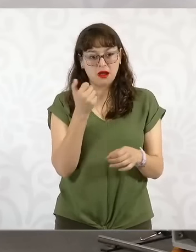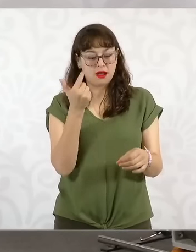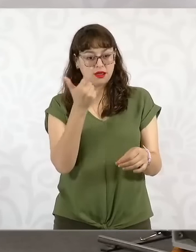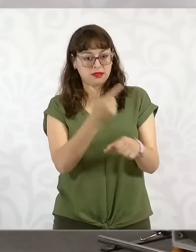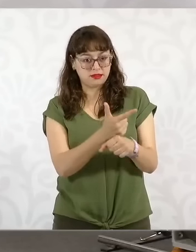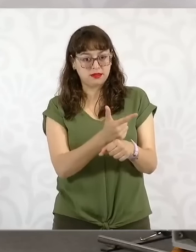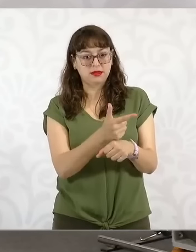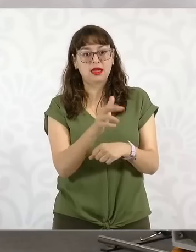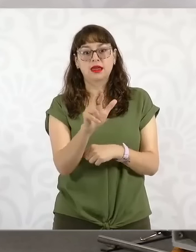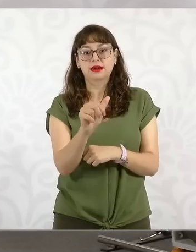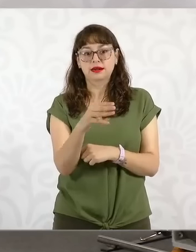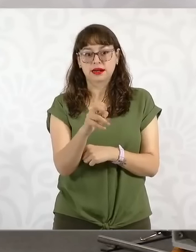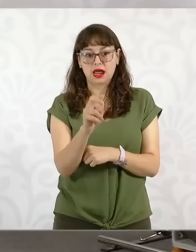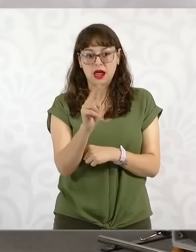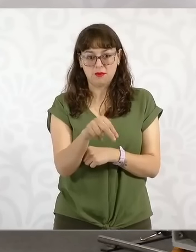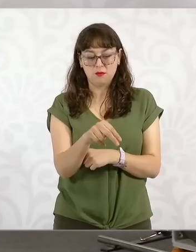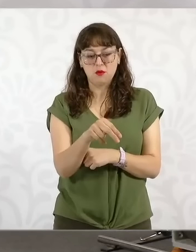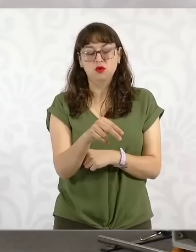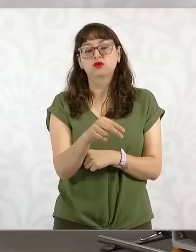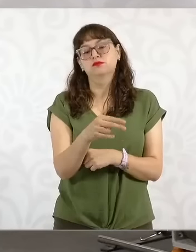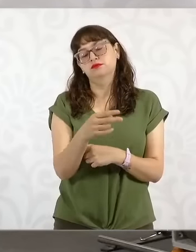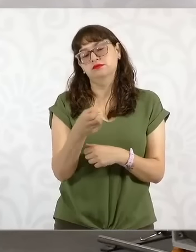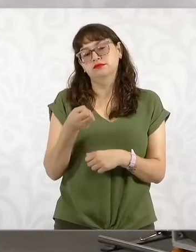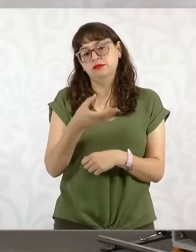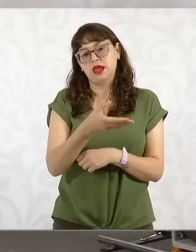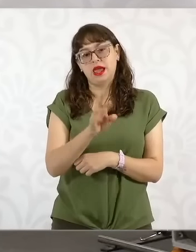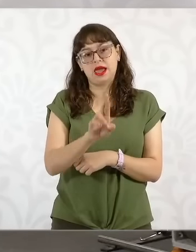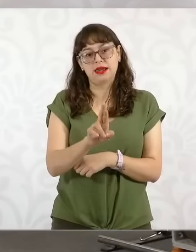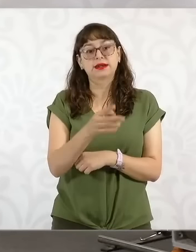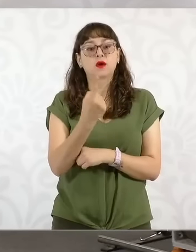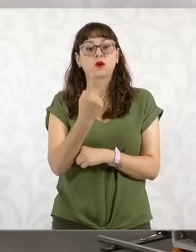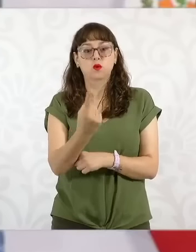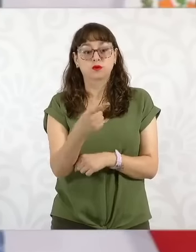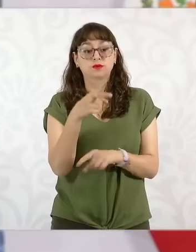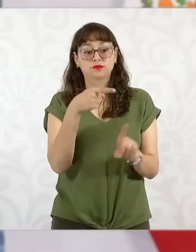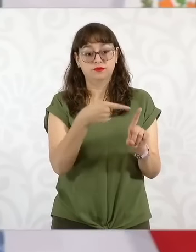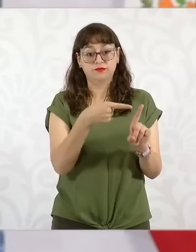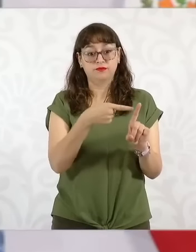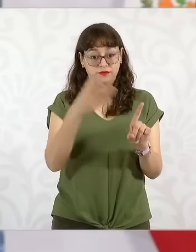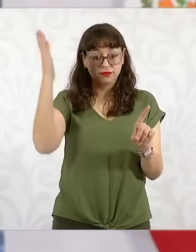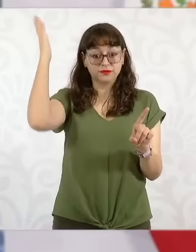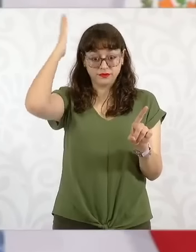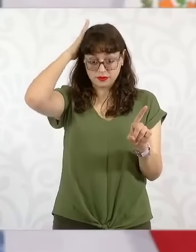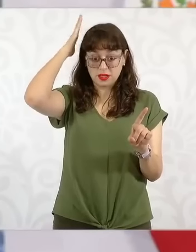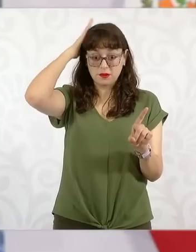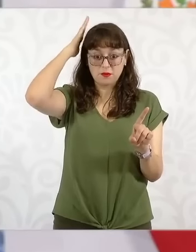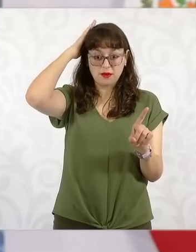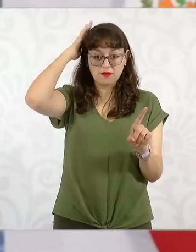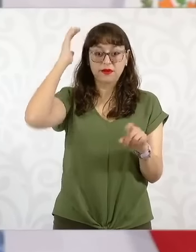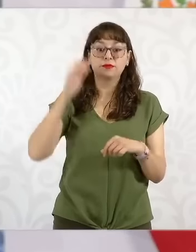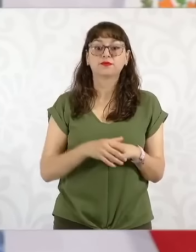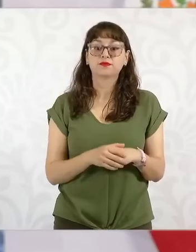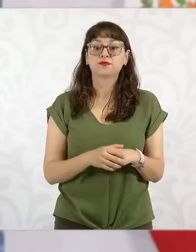Ramón Ángel N, alias R1 como uno de los líderes de esta organización. Dicho sujeto cuenta con